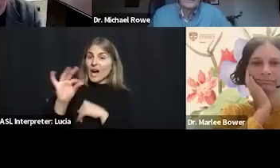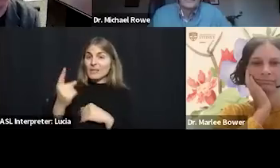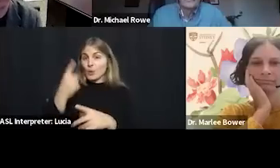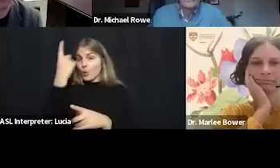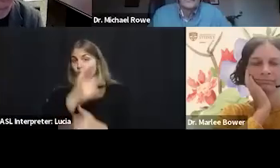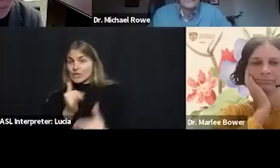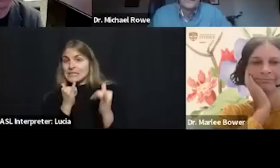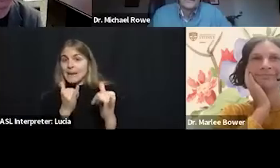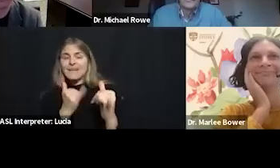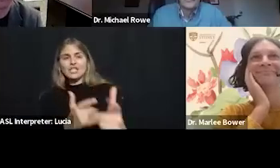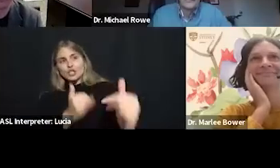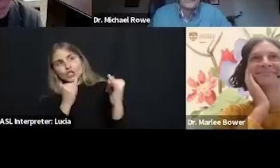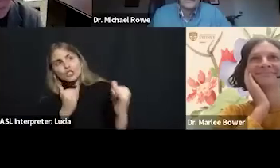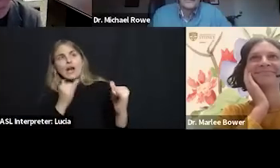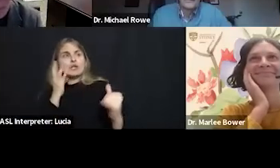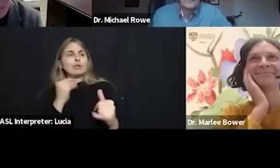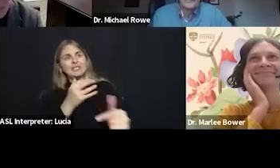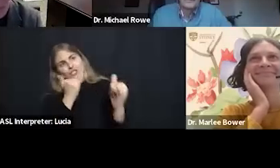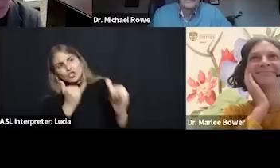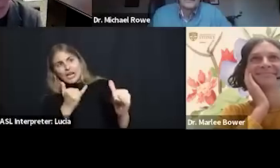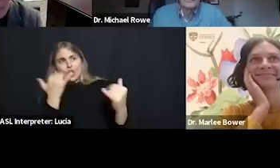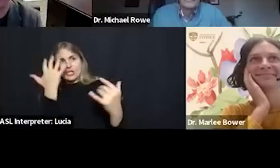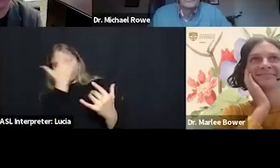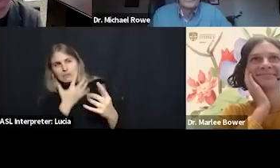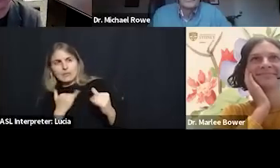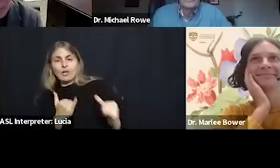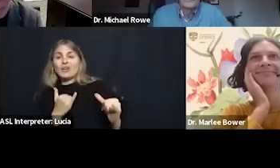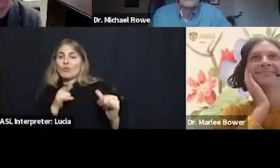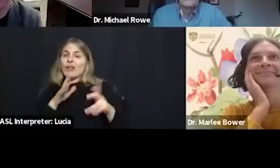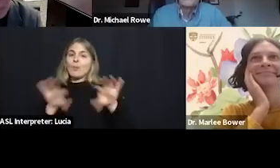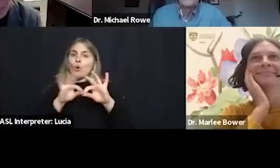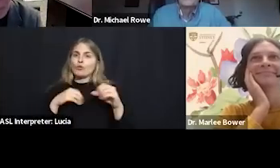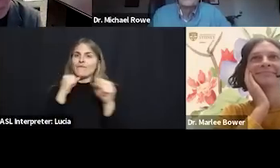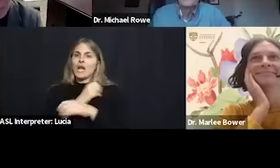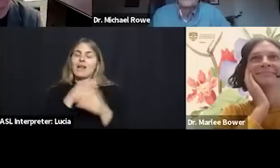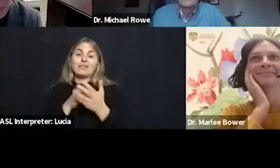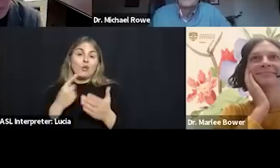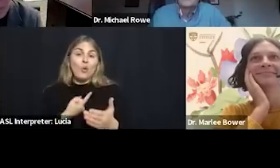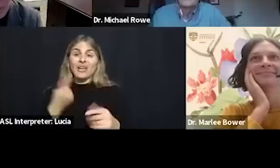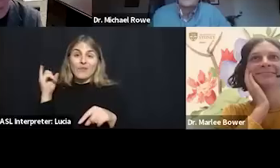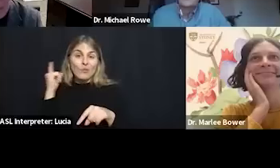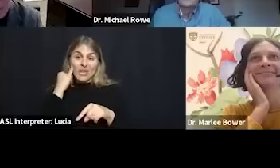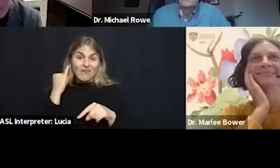La similitud compartida es clave para combatir la soledad, y si eso no está disponible para las personas, puede ser aún más aislante.